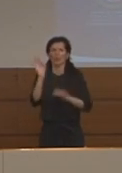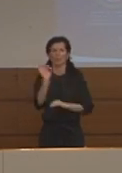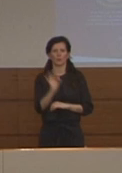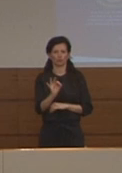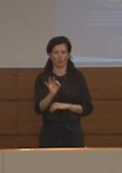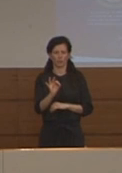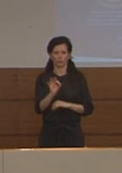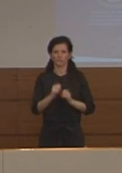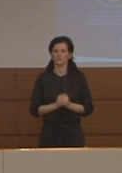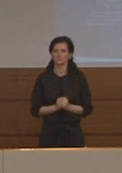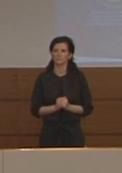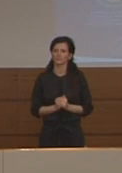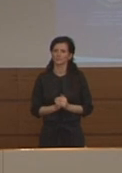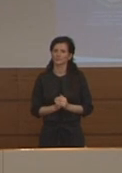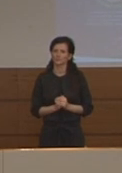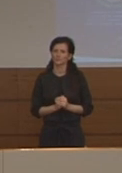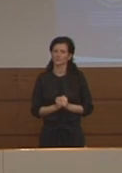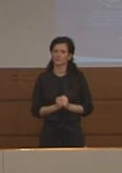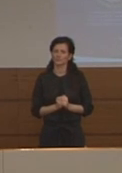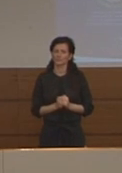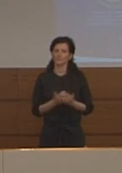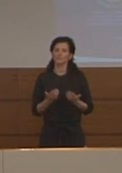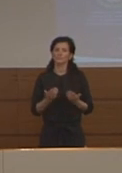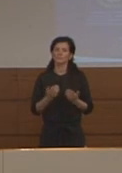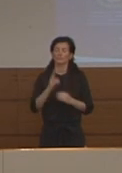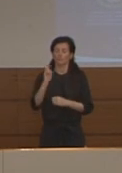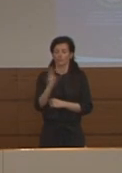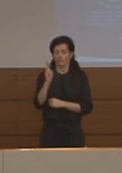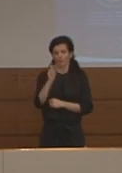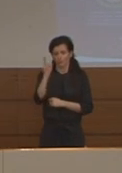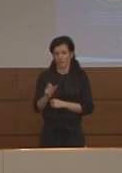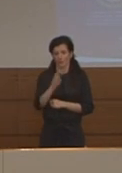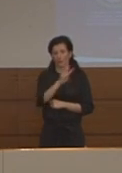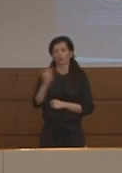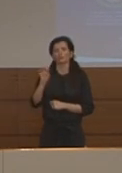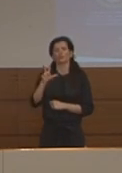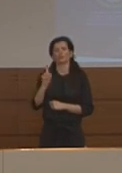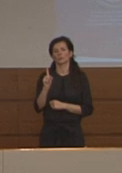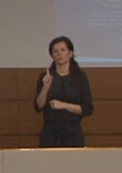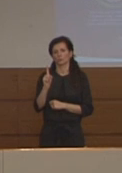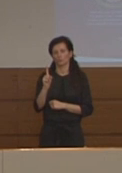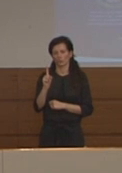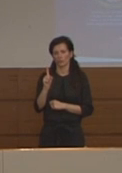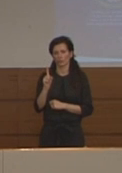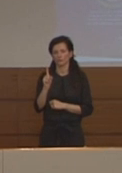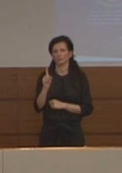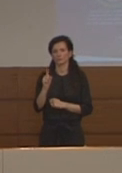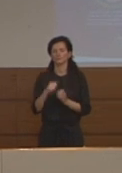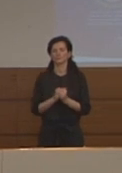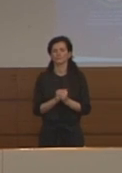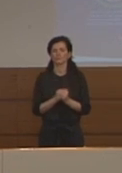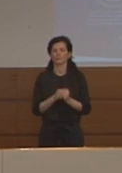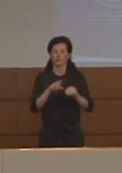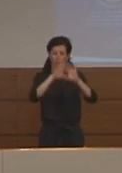Oggi il numero dei deceduti è di 431. Il totale delle persone guarite invece